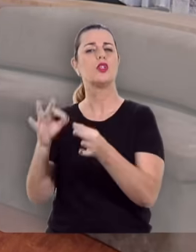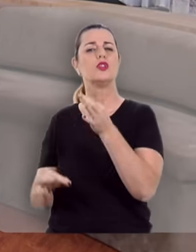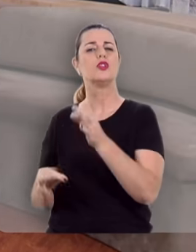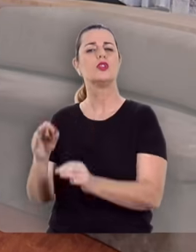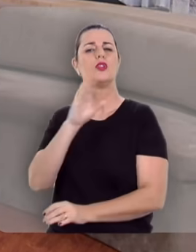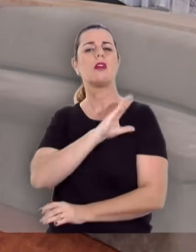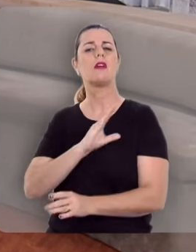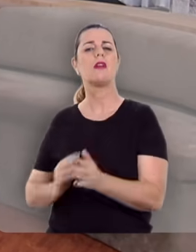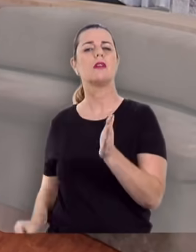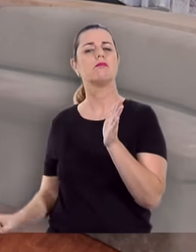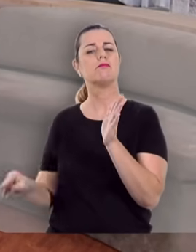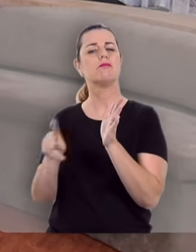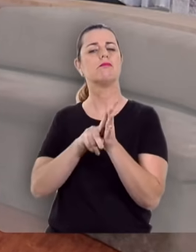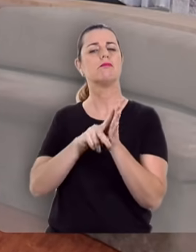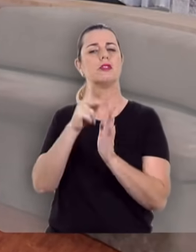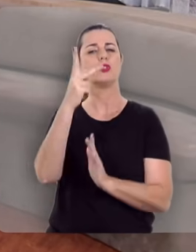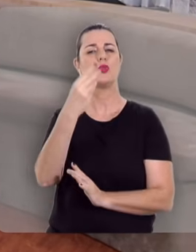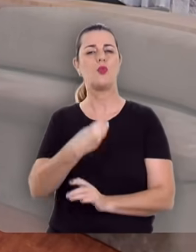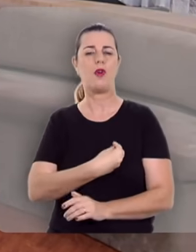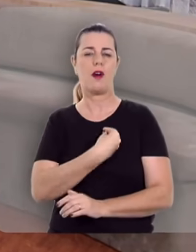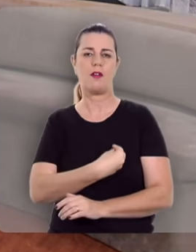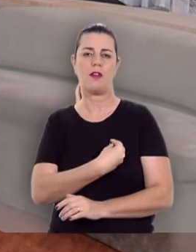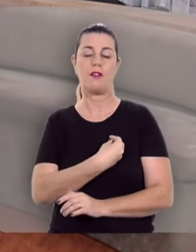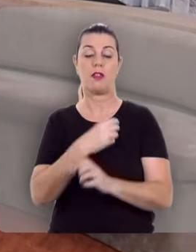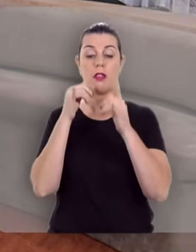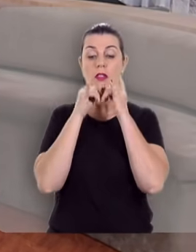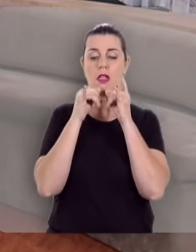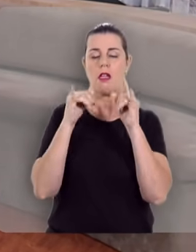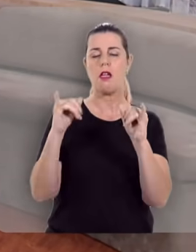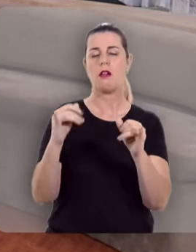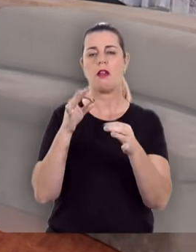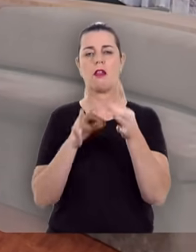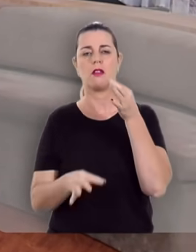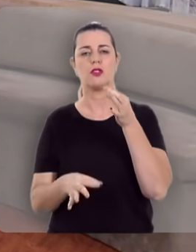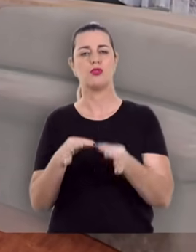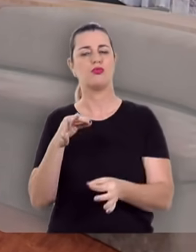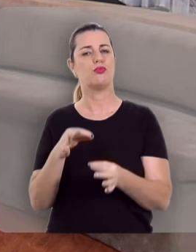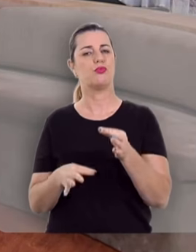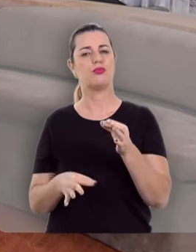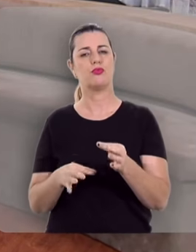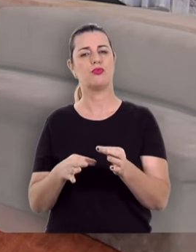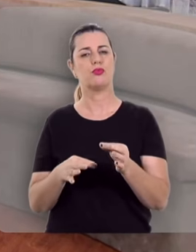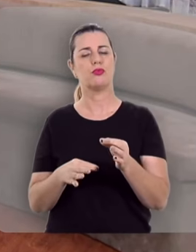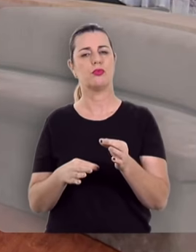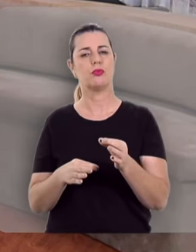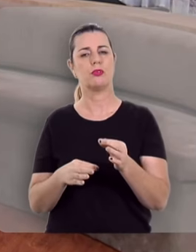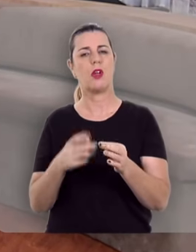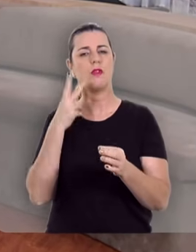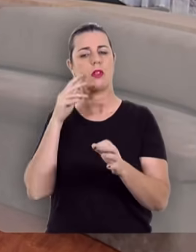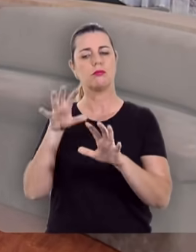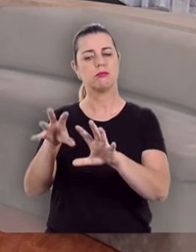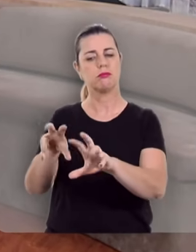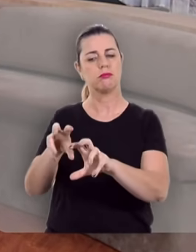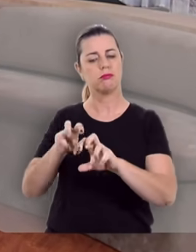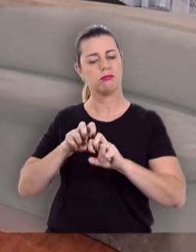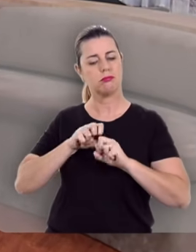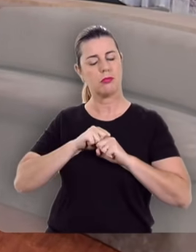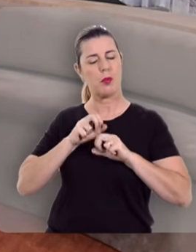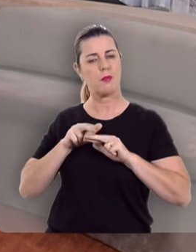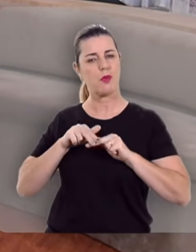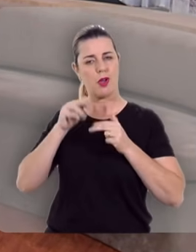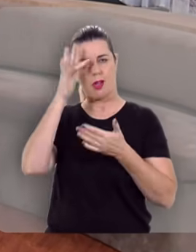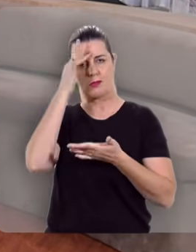é creditada na sua conta e você é declarado justo e você se apropria pela fé dessa justiça